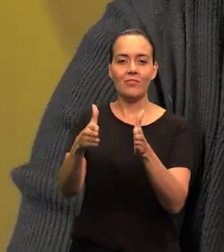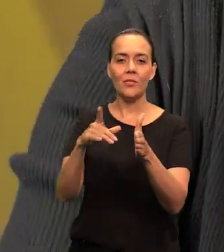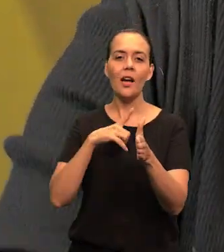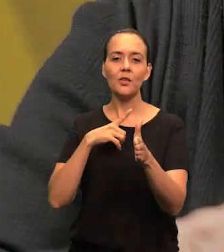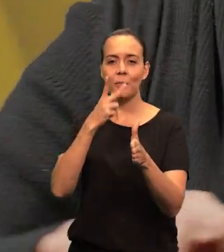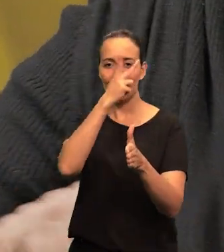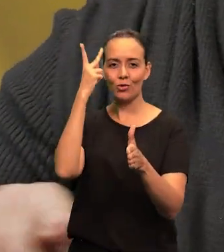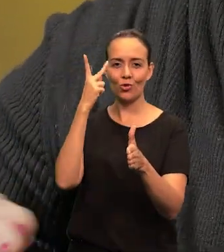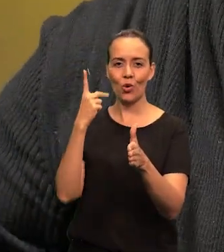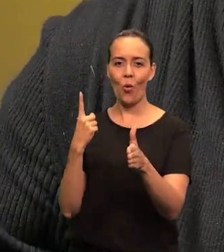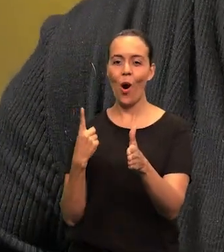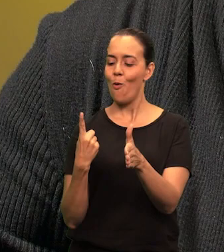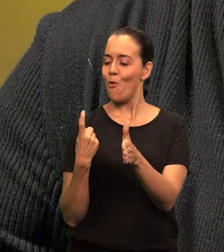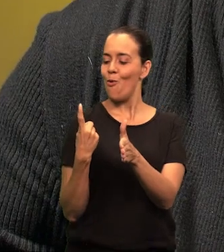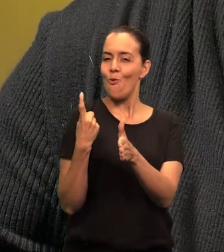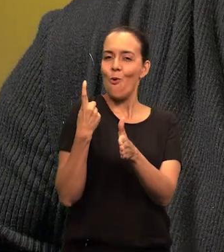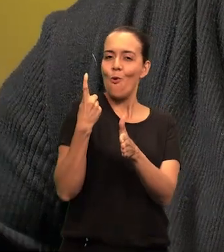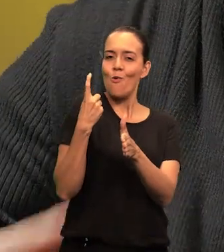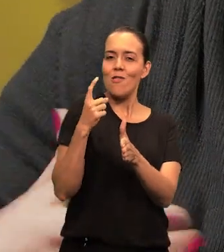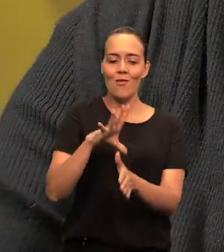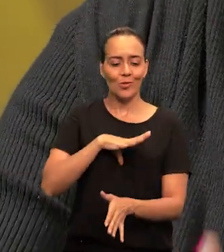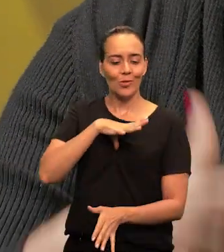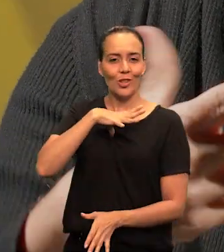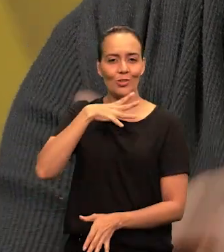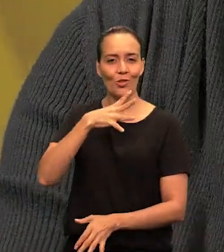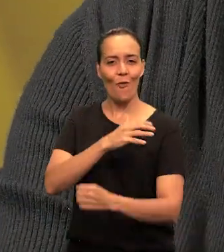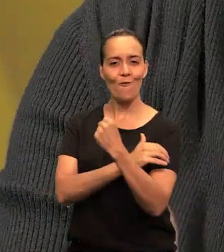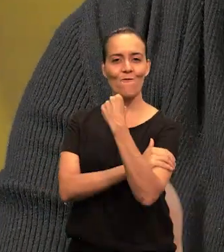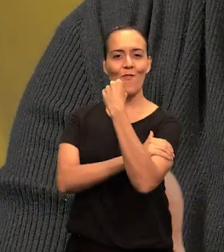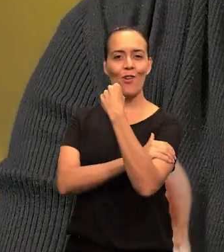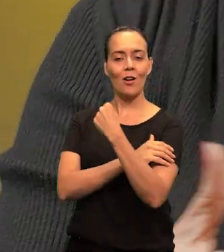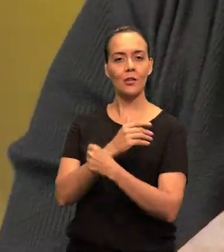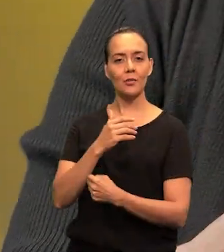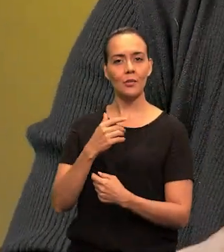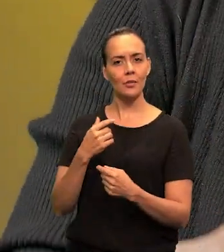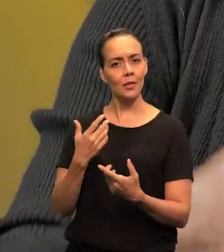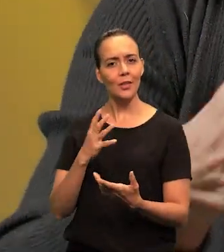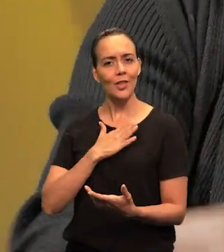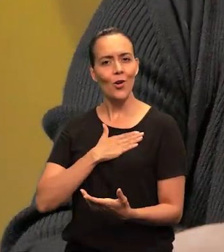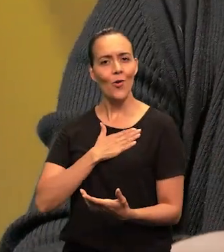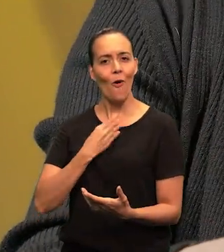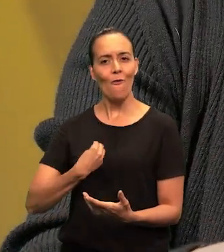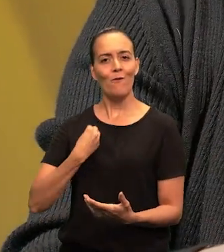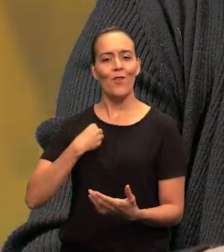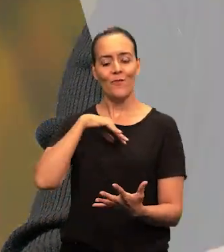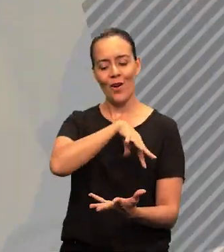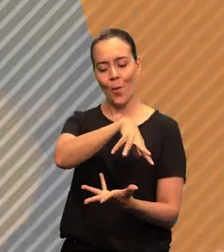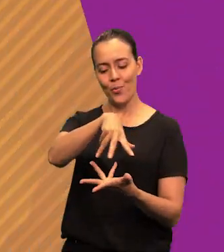Aí nós temos pessoas singulares, corajosas, fortes, sabe? E que realmente gostam de existir no mundo.